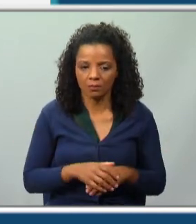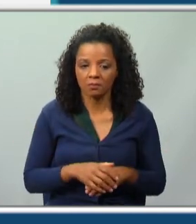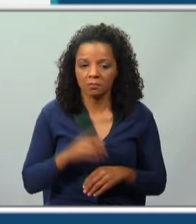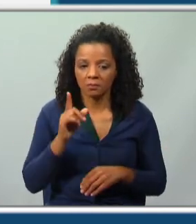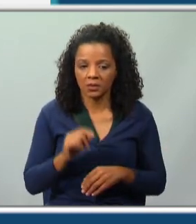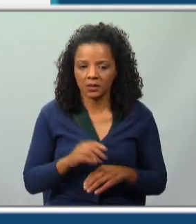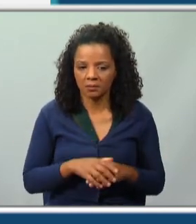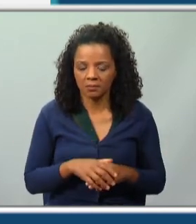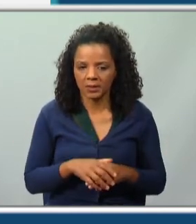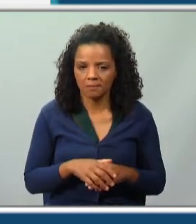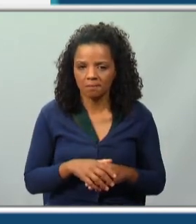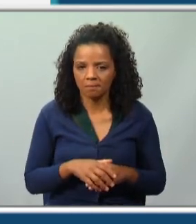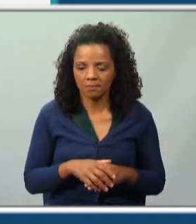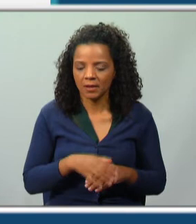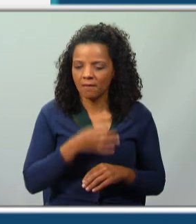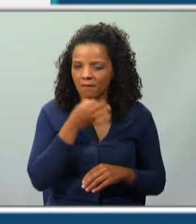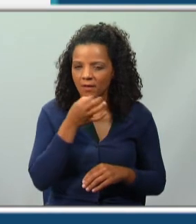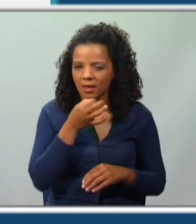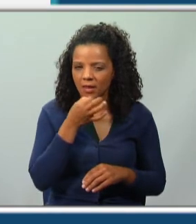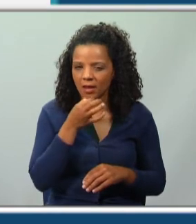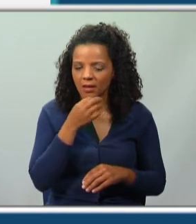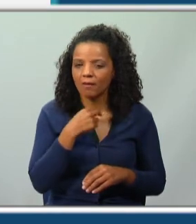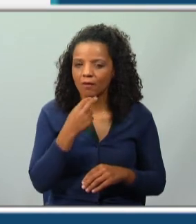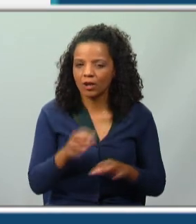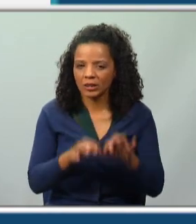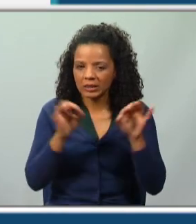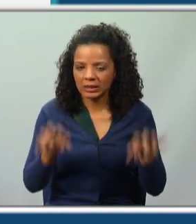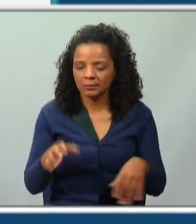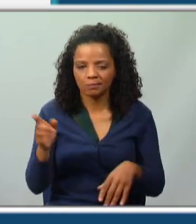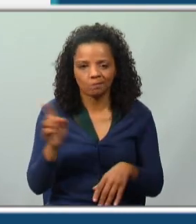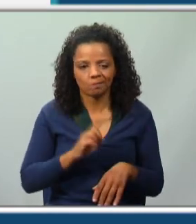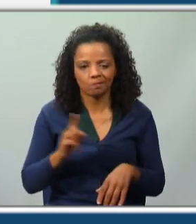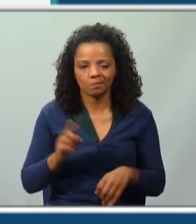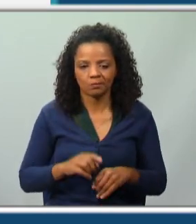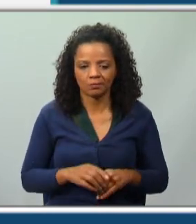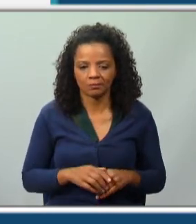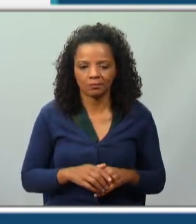também não Vamos providenciar exatamente a mesma forma 我們也不提供完全相同的方式